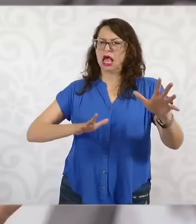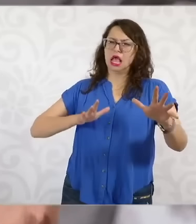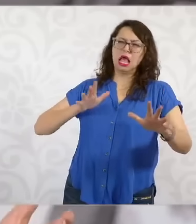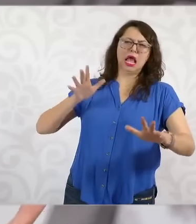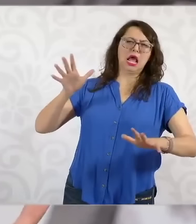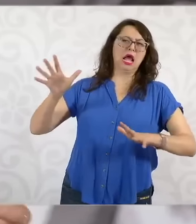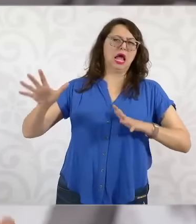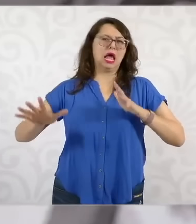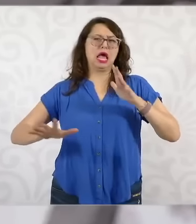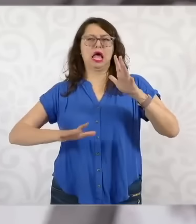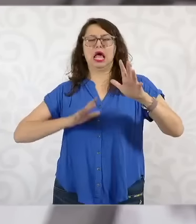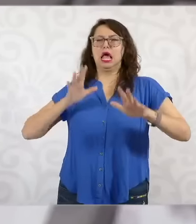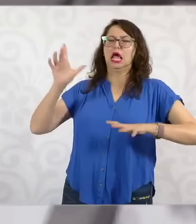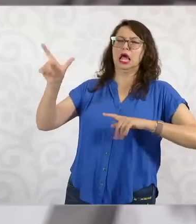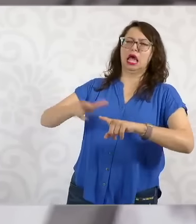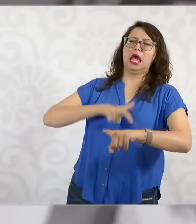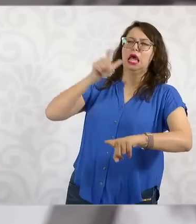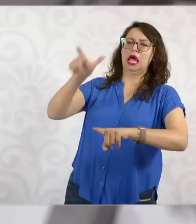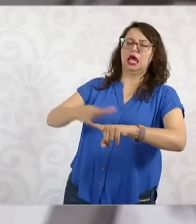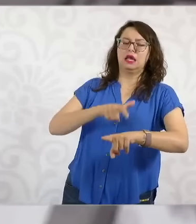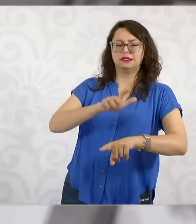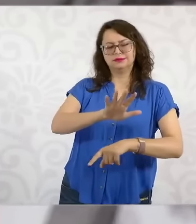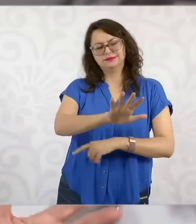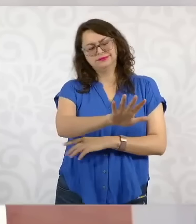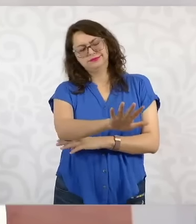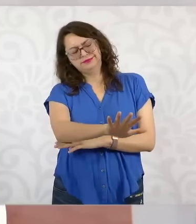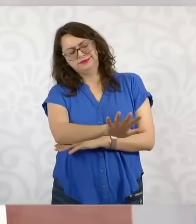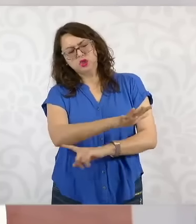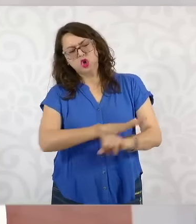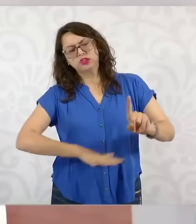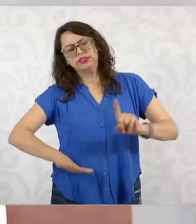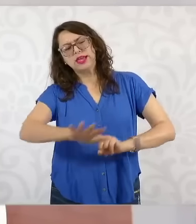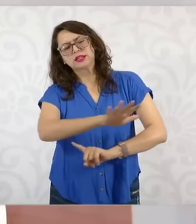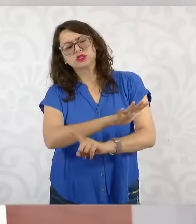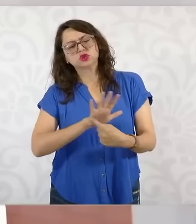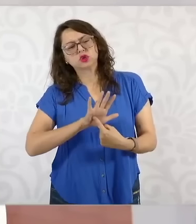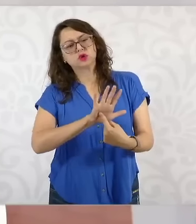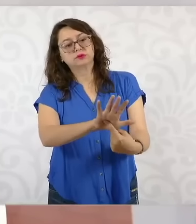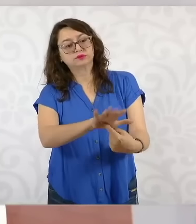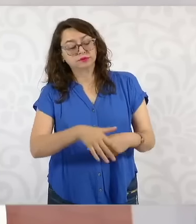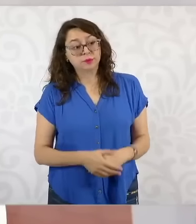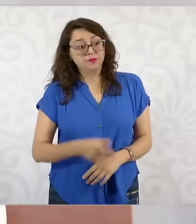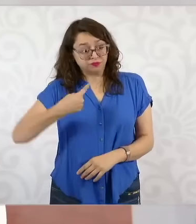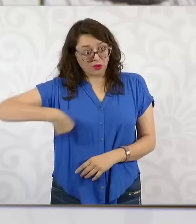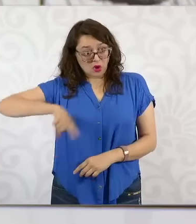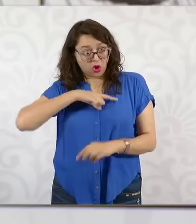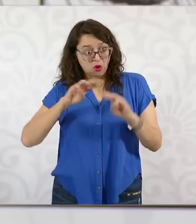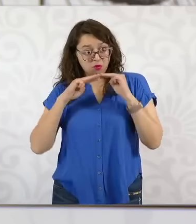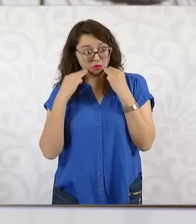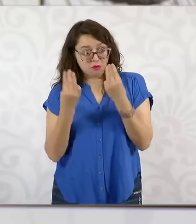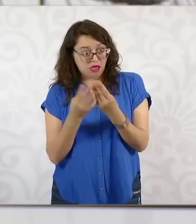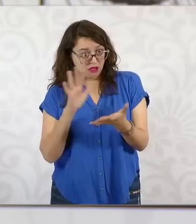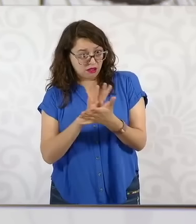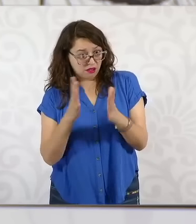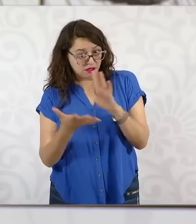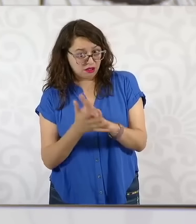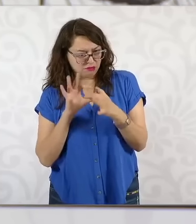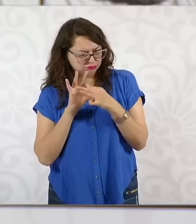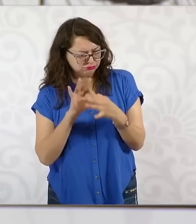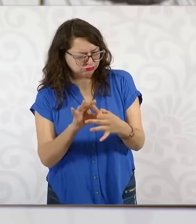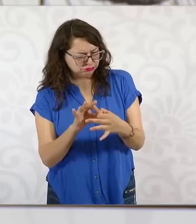cosas en contexto. ¿De qué nos acusan que estamos vinculados con la delincuencia organizada? Hay